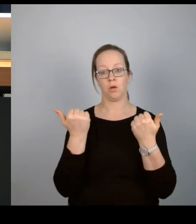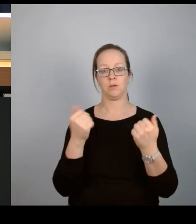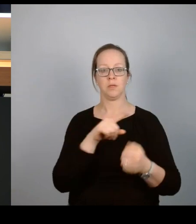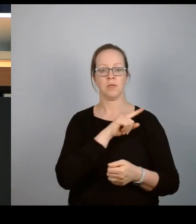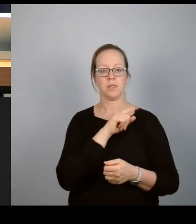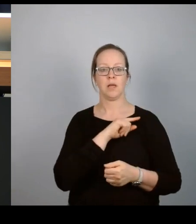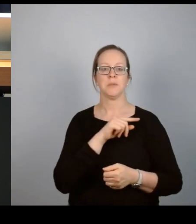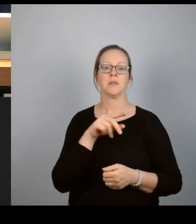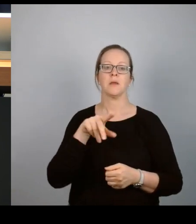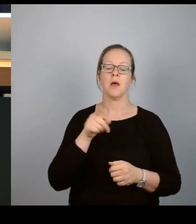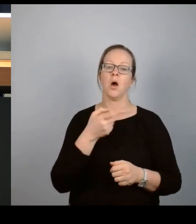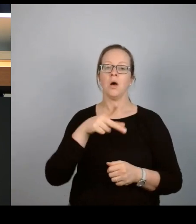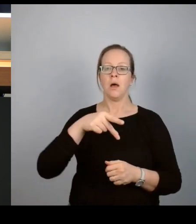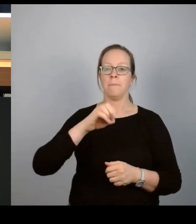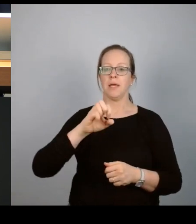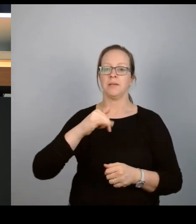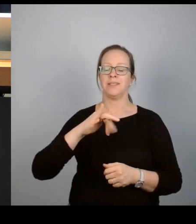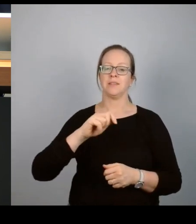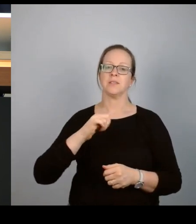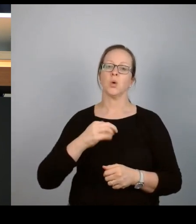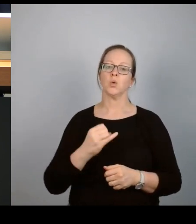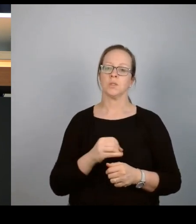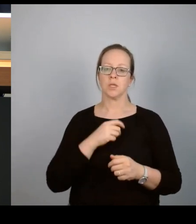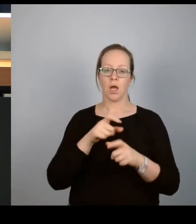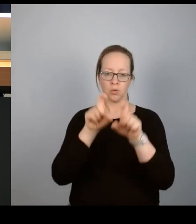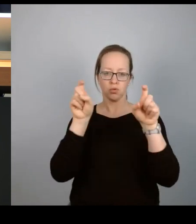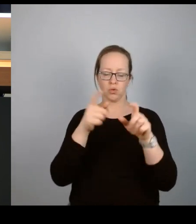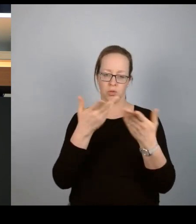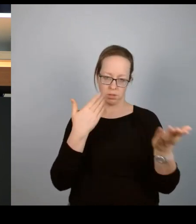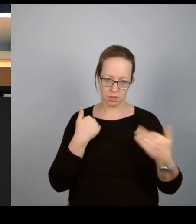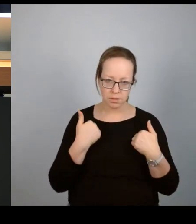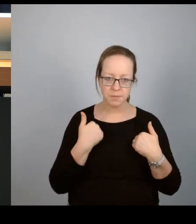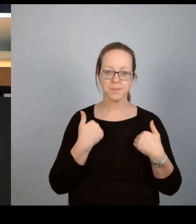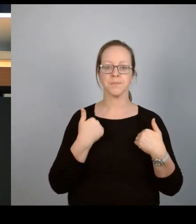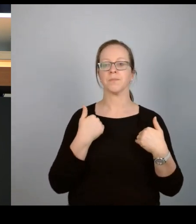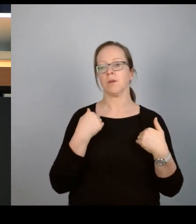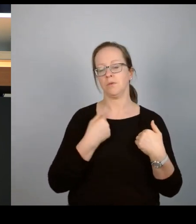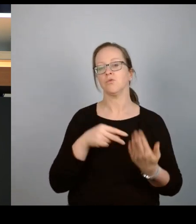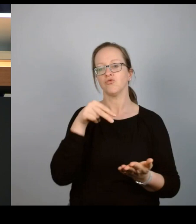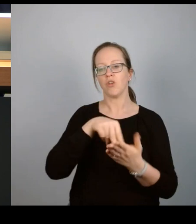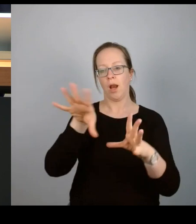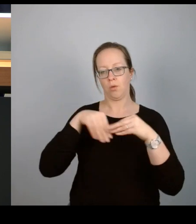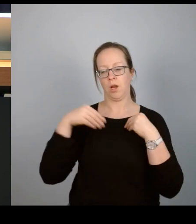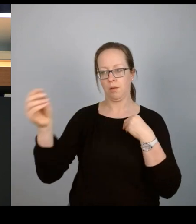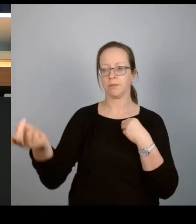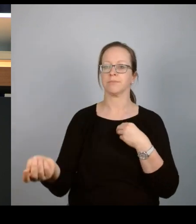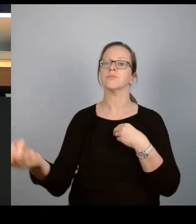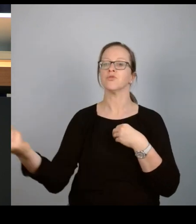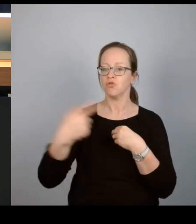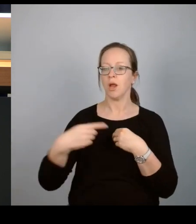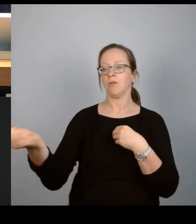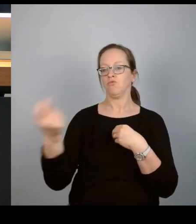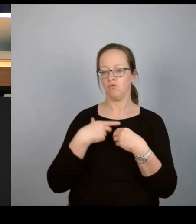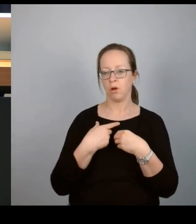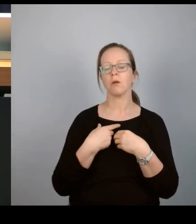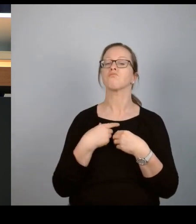und auch Herrn Volker, das wurde auch schon gesagt, der die lange Übergangszeit zwischen Frau Schmalzigen und Frau Kampf überbrücken musste,